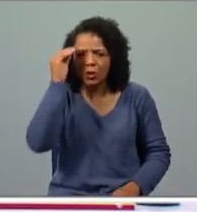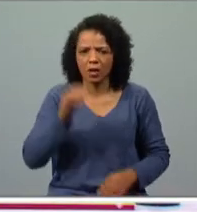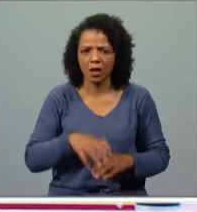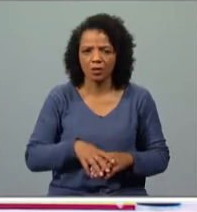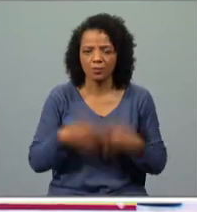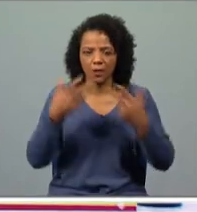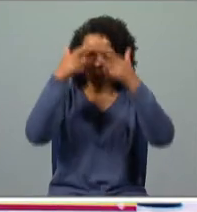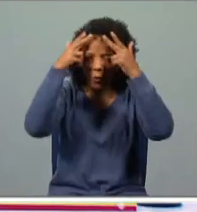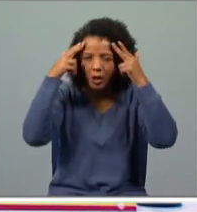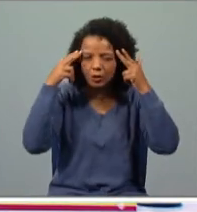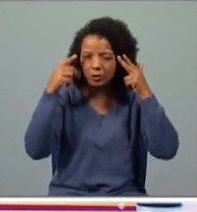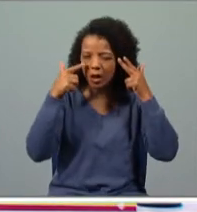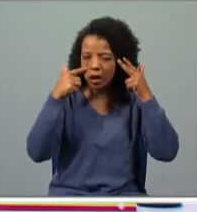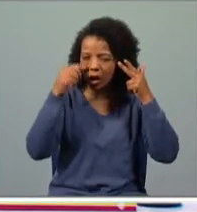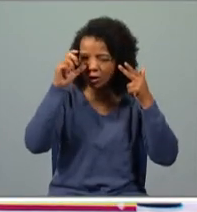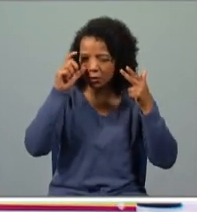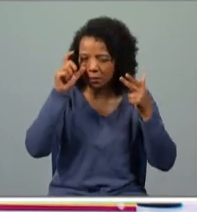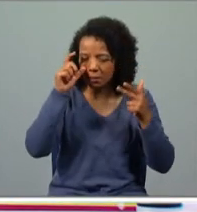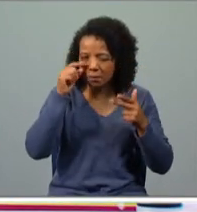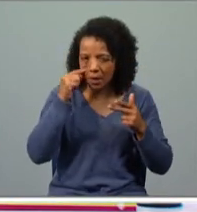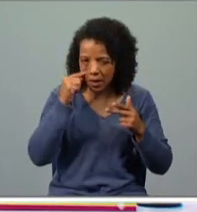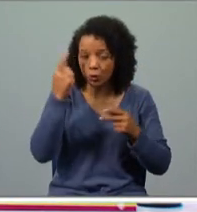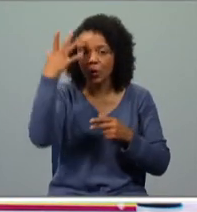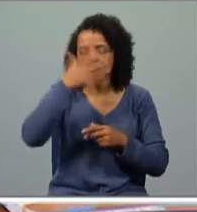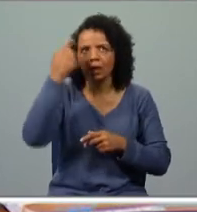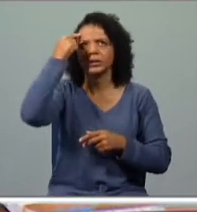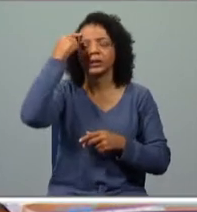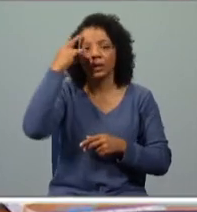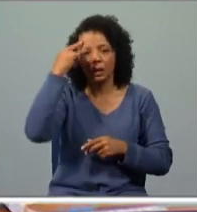era muito estudo que seja era muito esperto Um dia teve uma ideia construir 學習很多，不管是什麼，都是很多聰明的有一天他有一個想法要建造